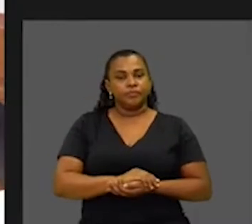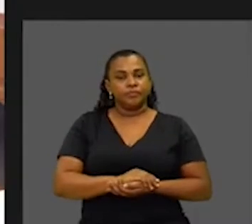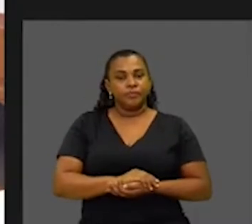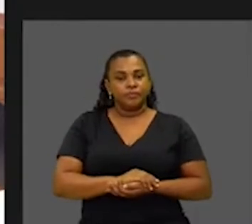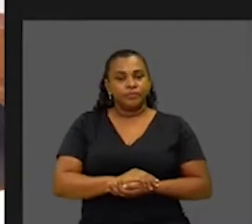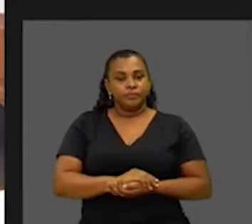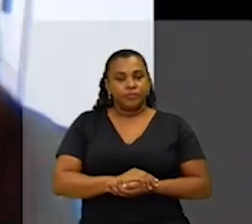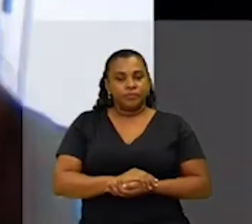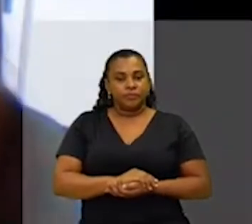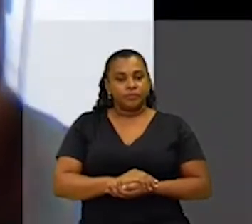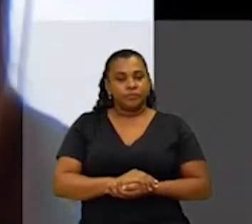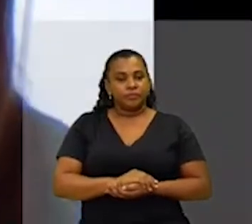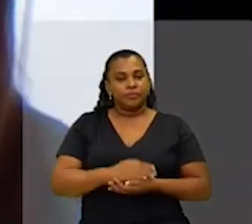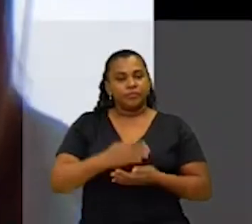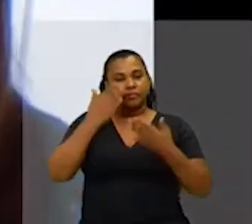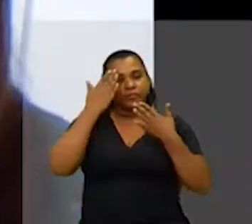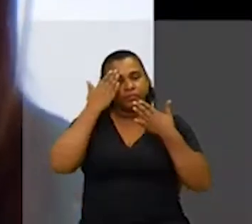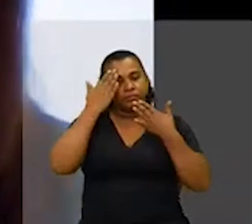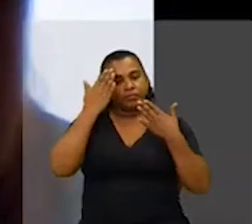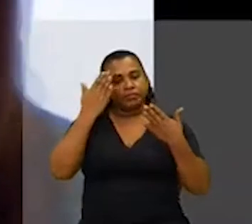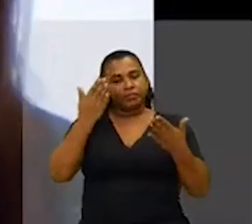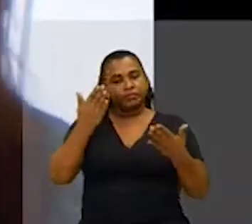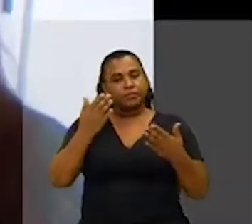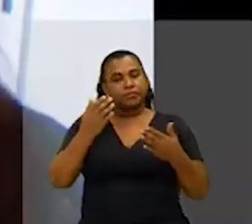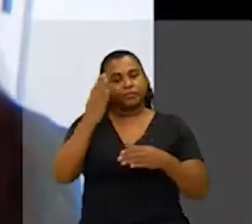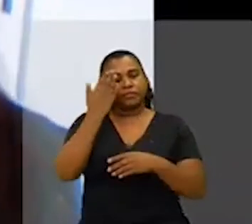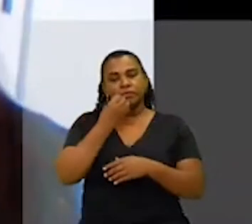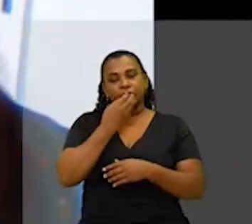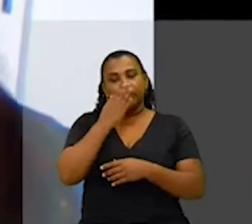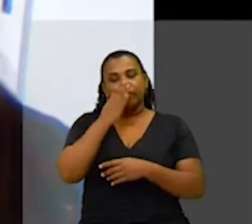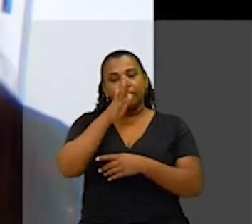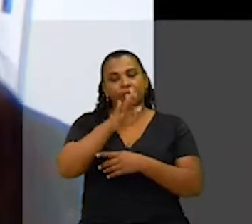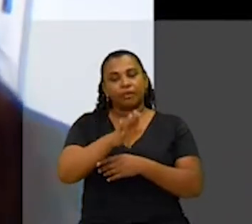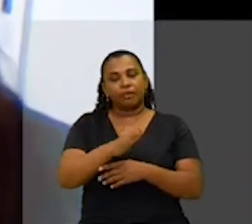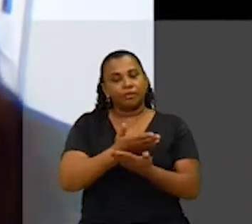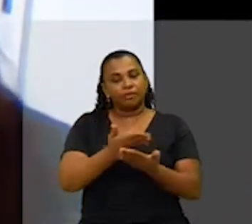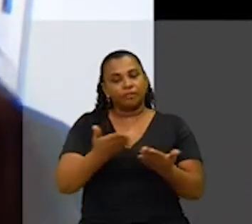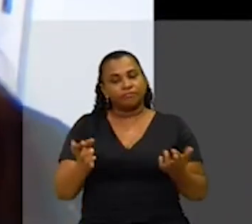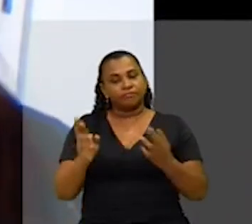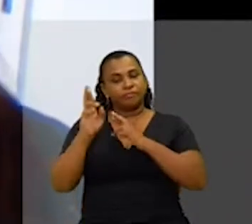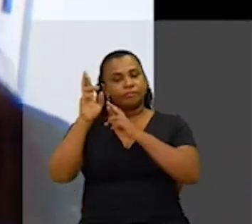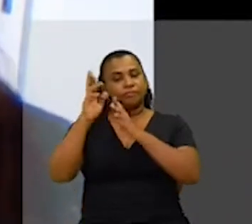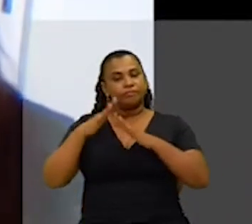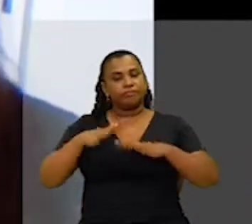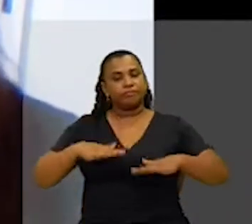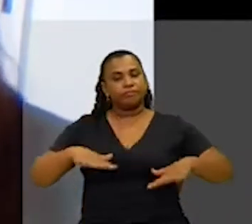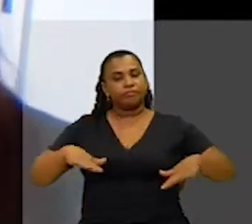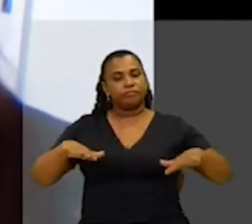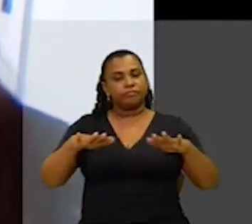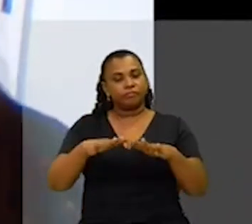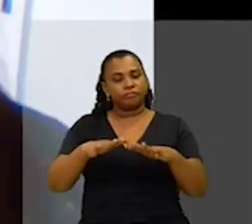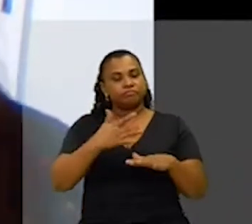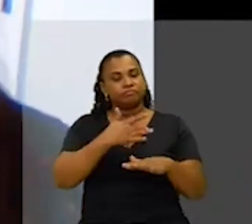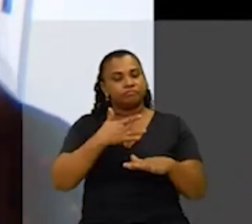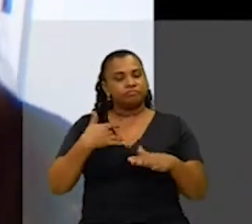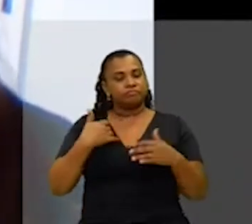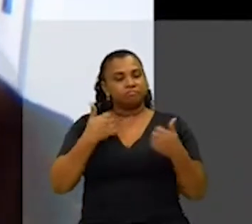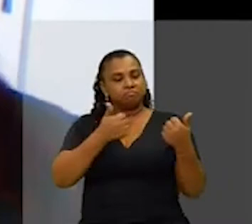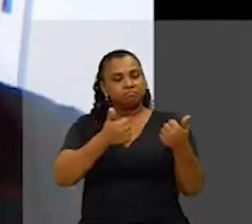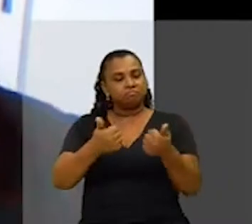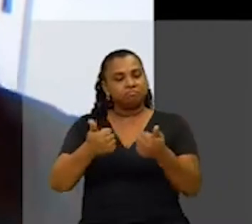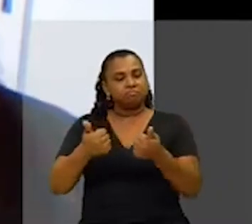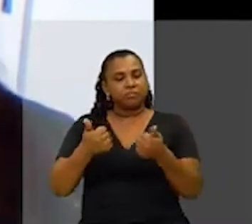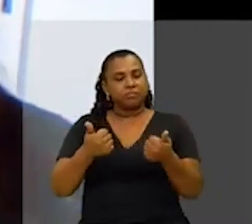é muito obrigada Marcos Boa tarde espero que esteja todas e todos bem Com saúde meu nome